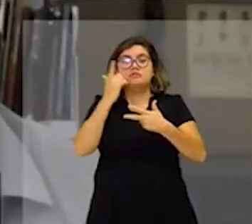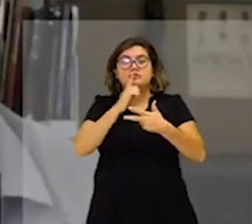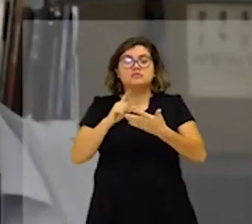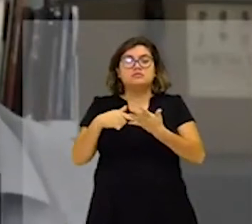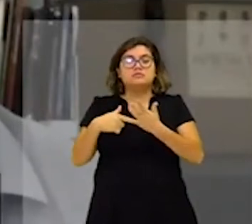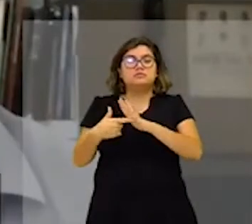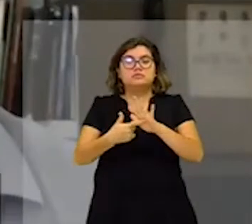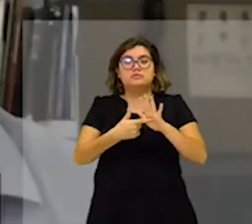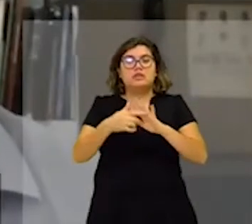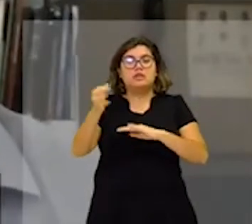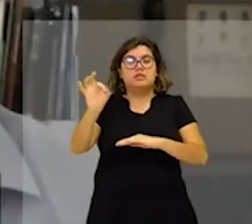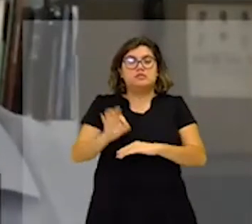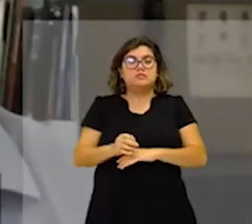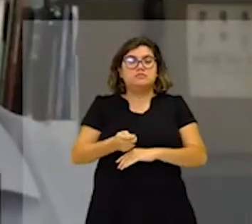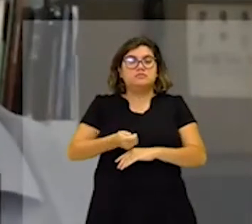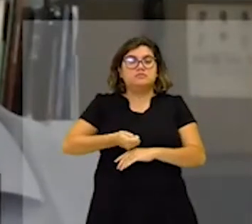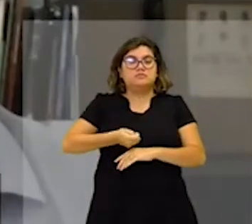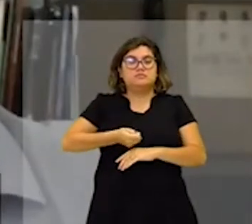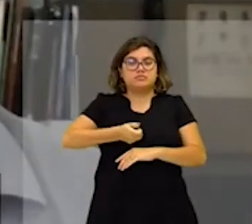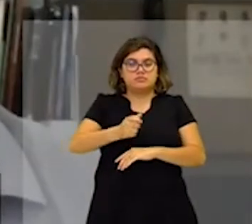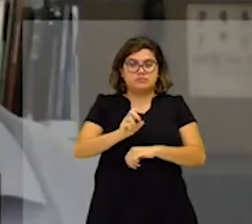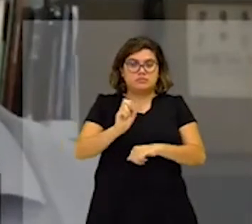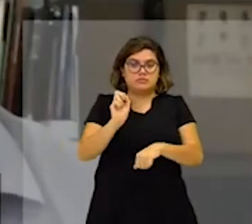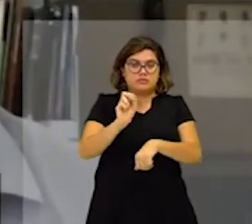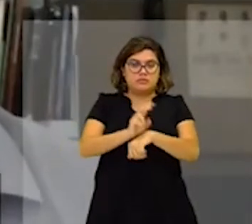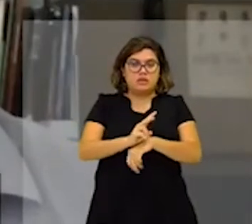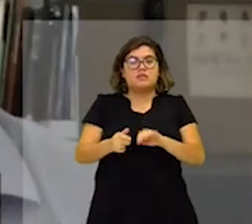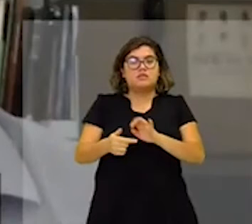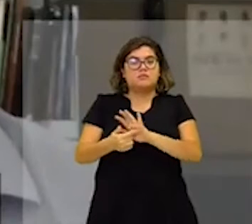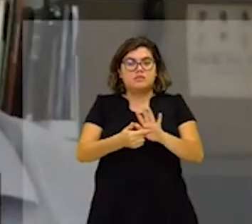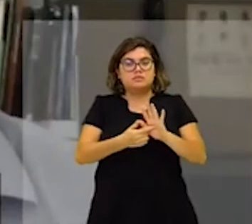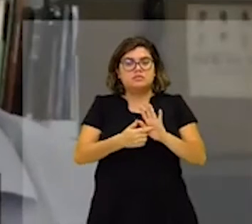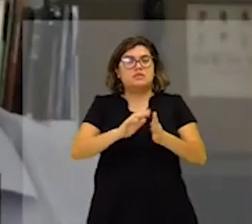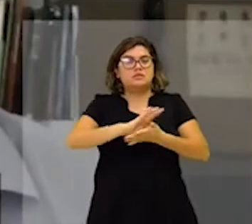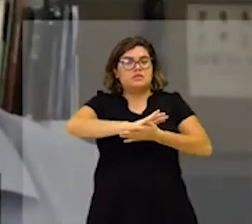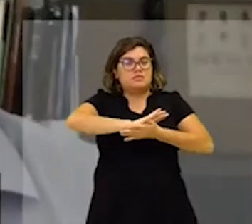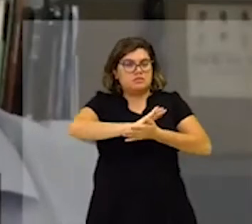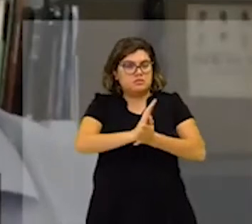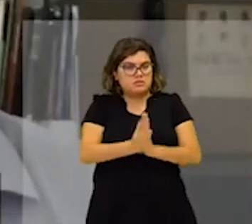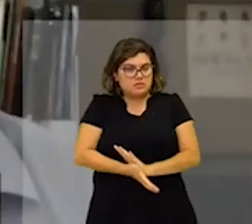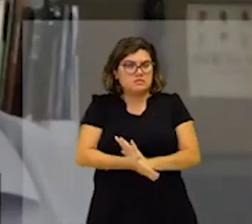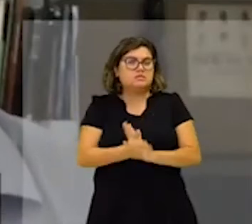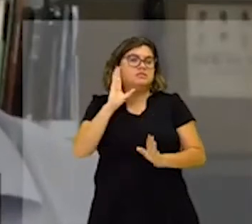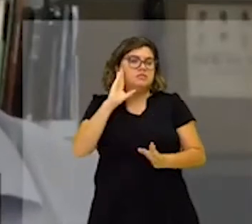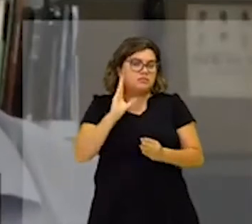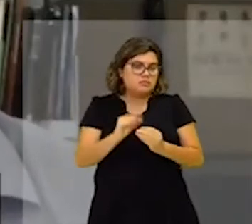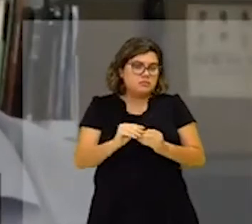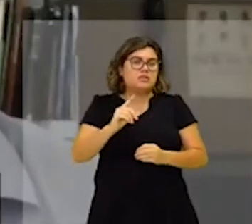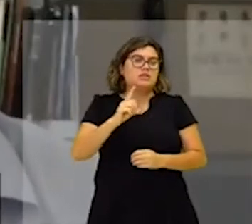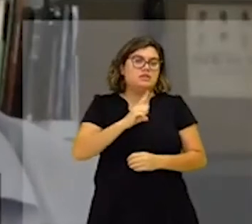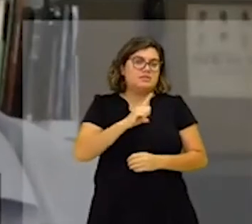e conheceram os prejuízos da acismo reconheceu a necessidade de ações compensatórias de ações